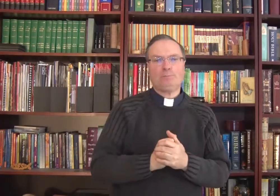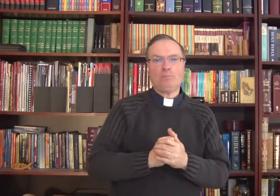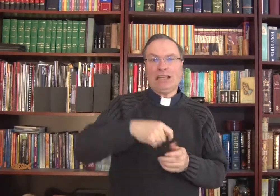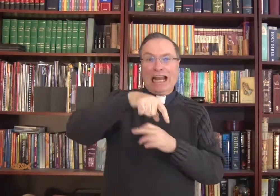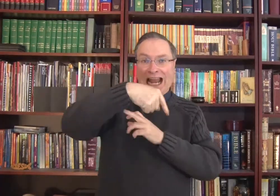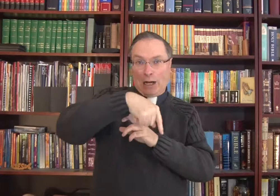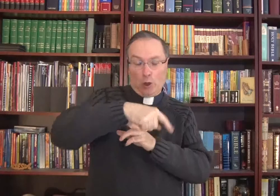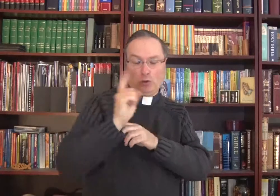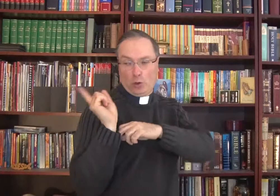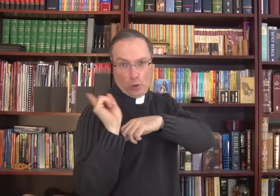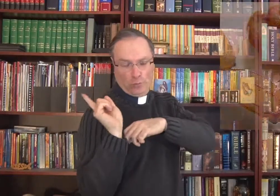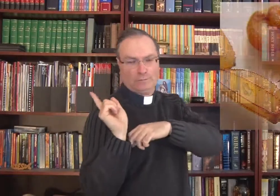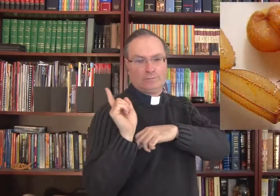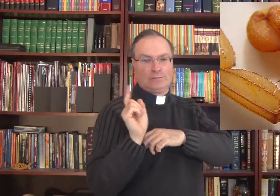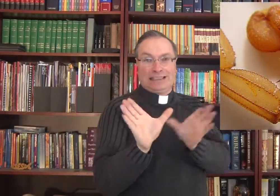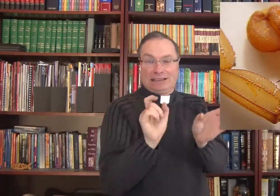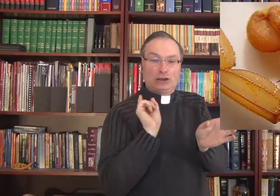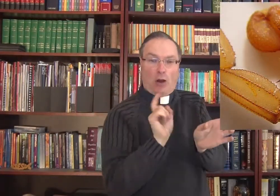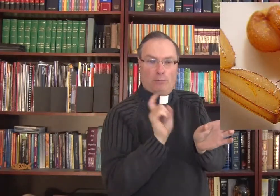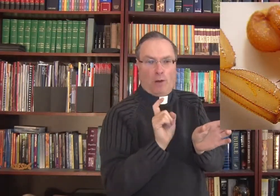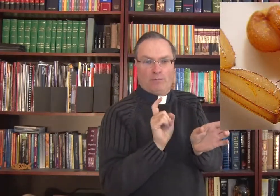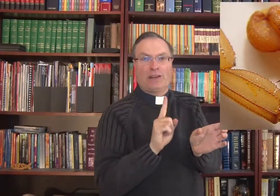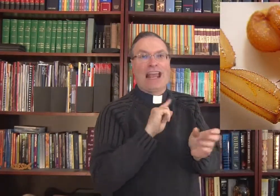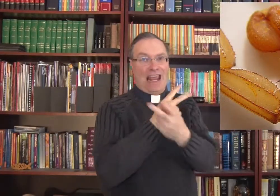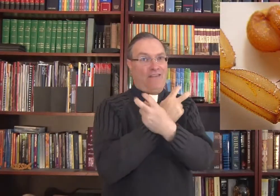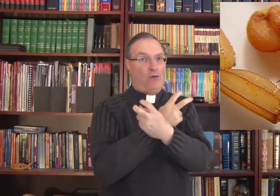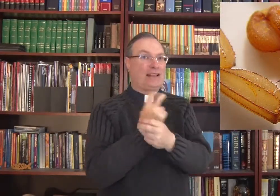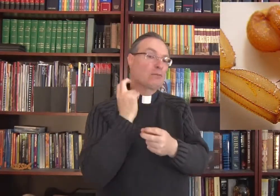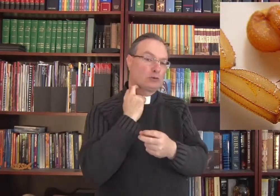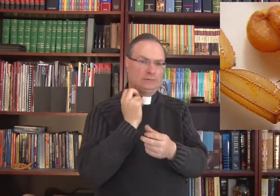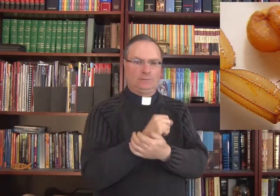La queue du scorpion est venimeuse